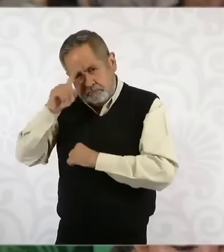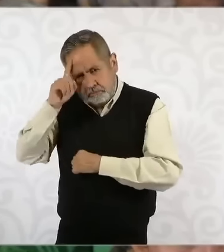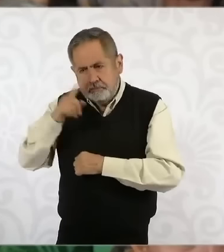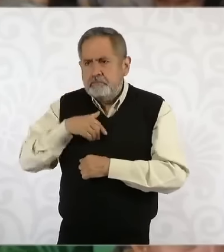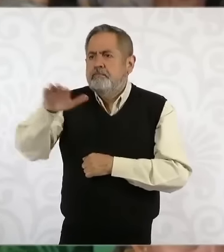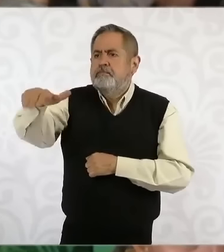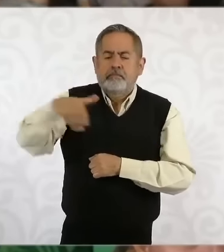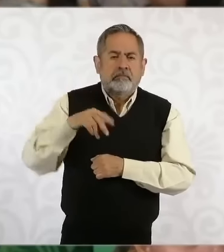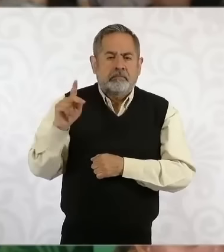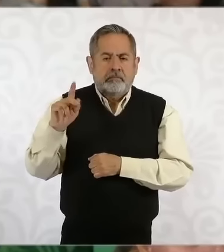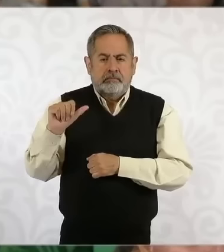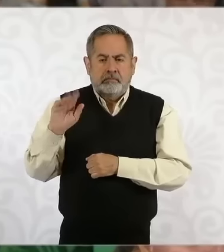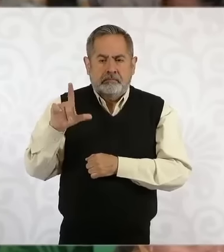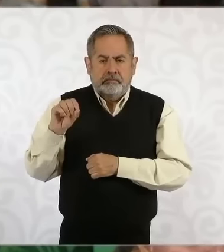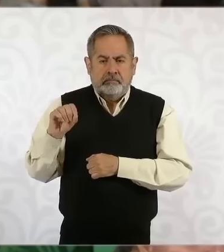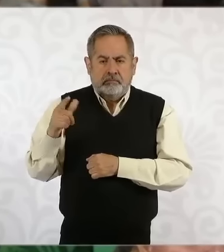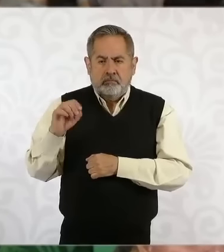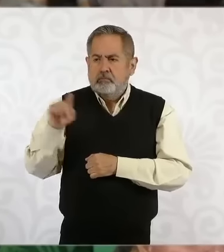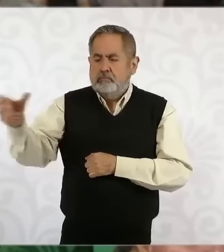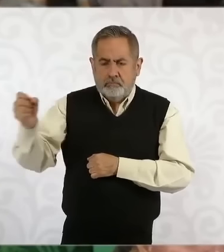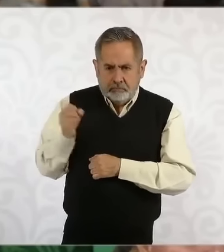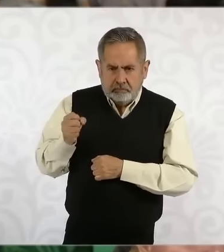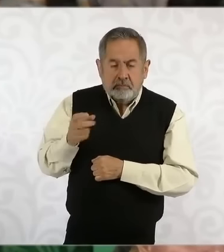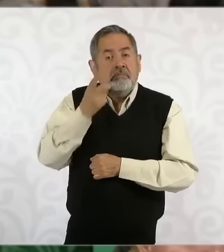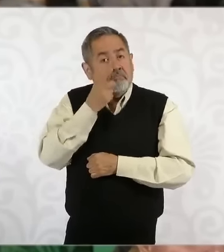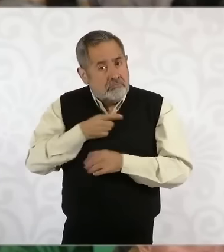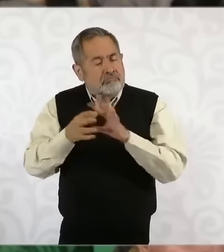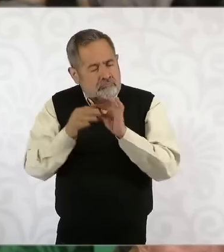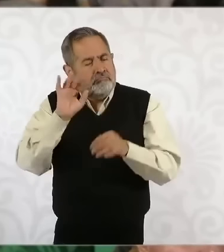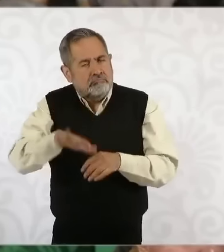era director de la WIF y confirmó que había una investigación sobre los dineros que le